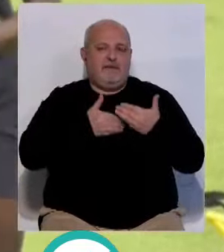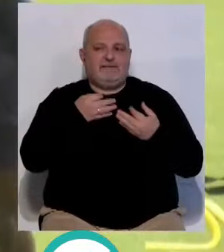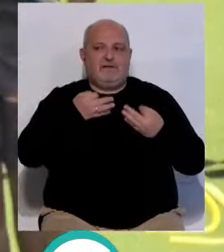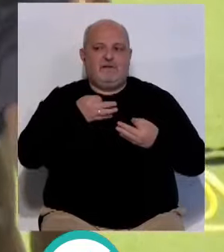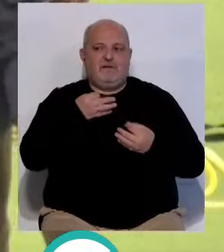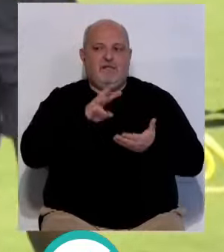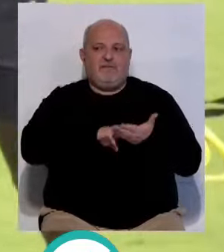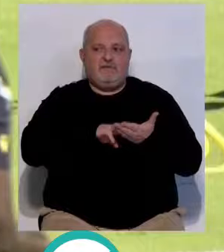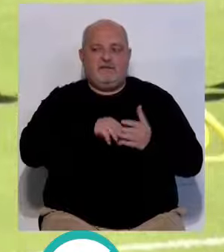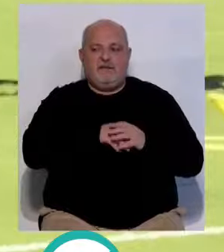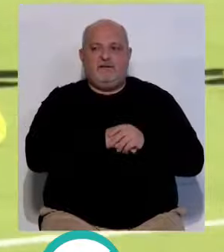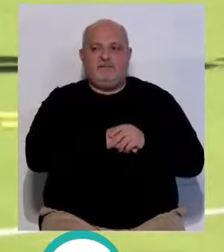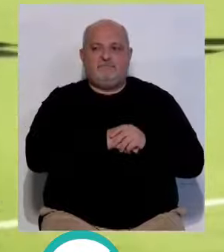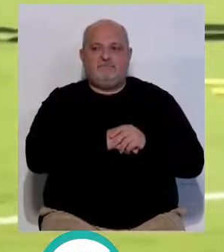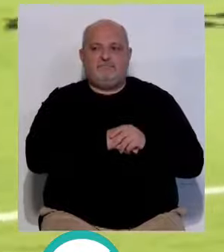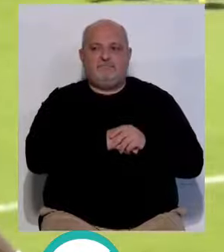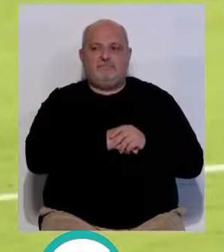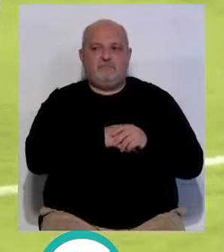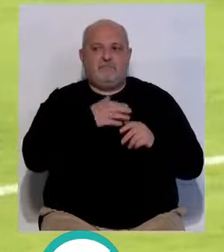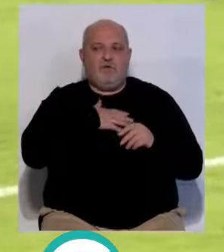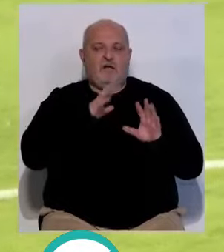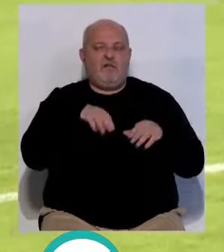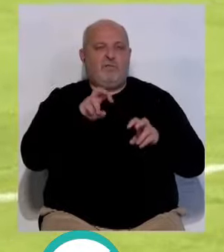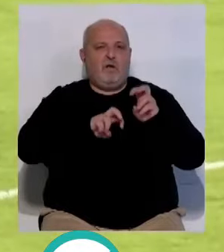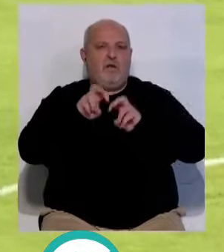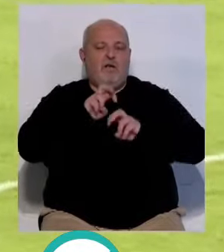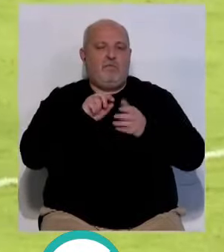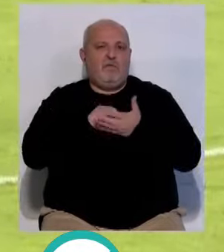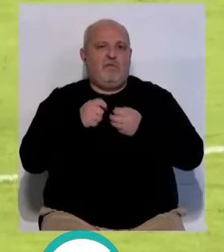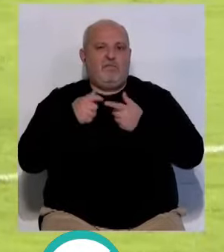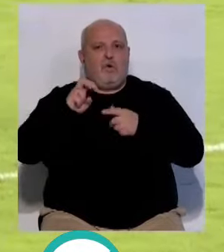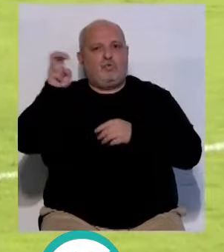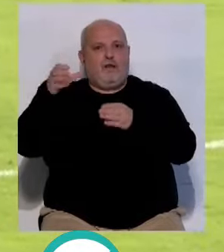su defensa e Así que yo creo que el cad lo que le va a buscar es que tenga minutos que tenga que que